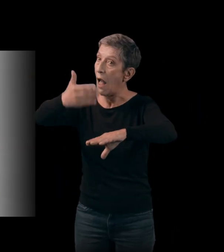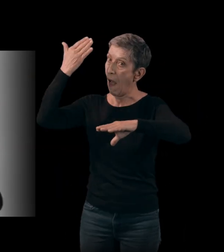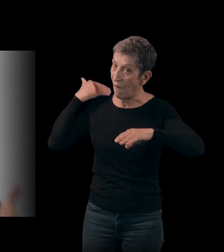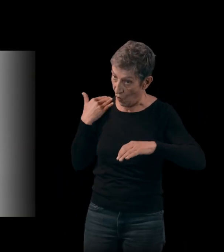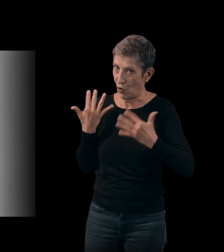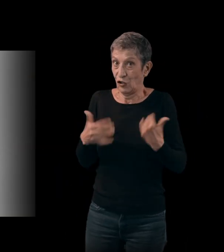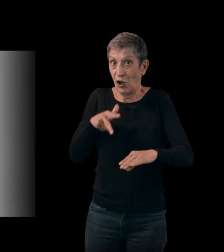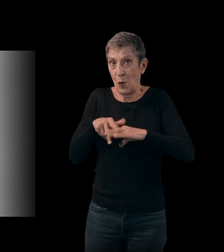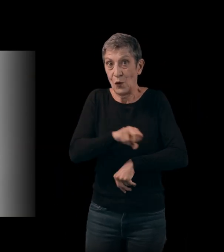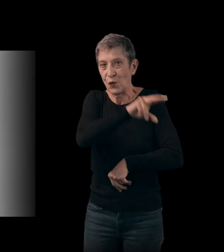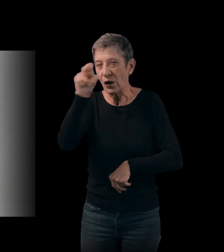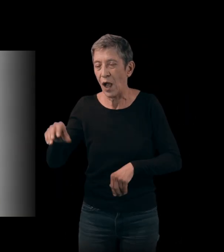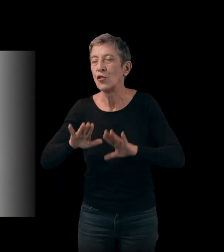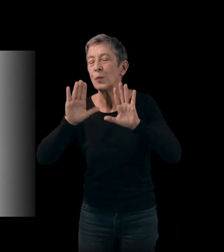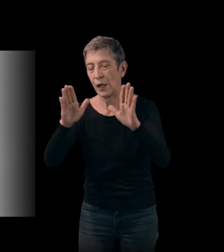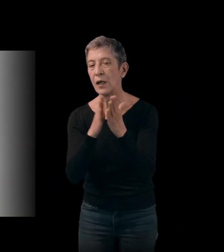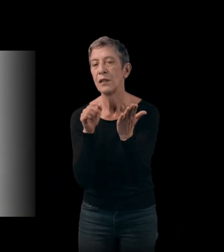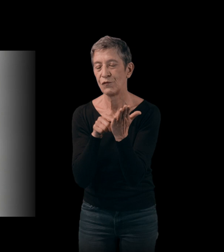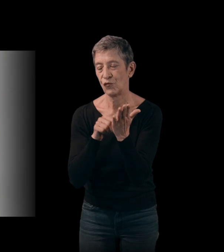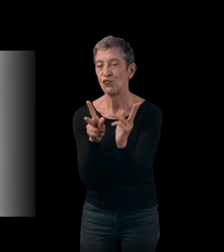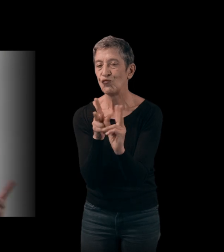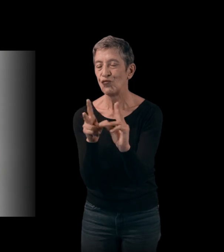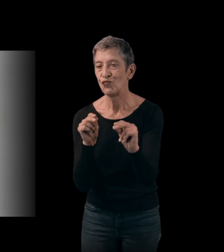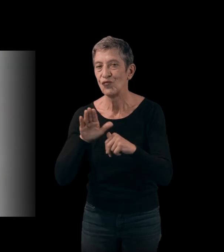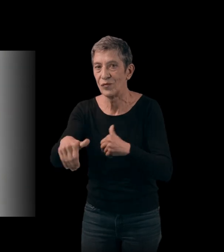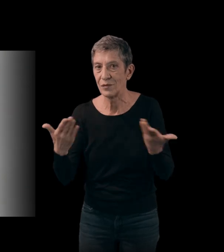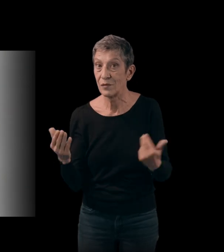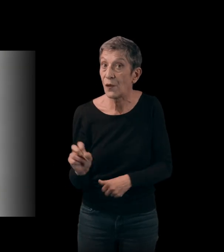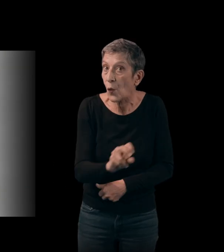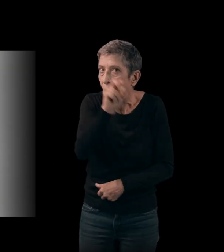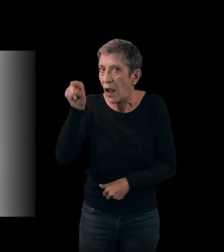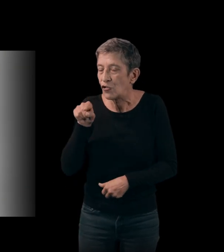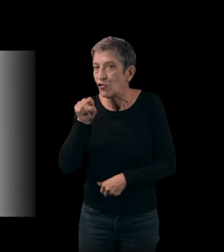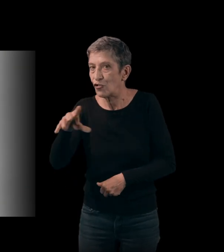compte en cours du livre que le voyage s'avère avoir une fonction initiatique.